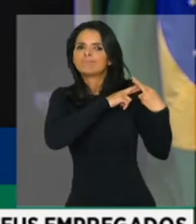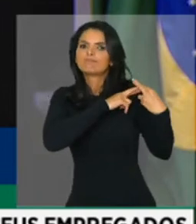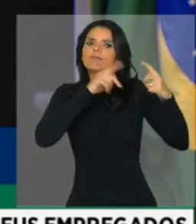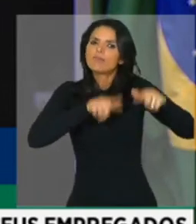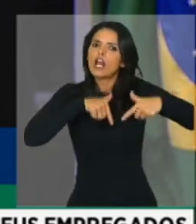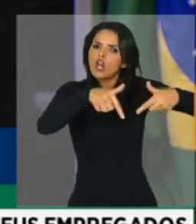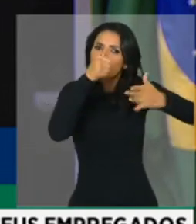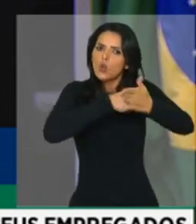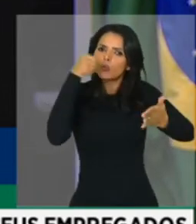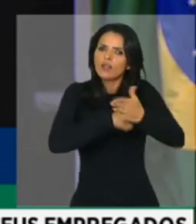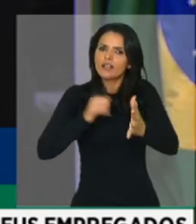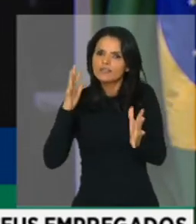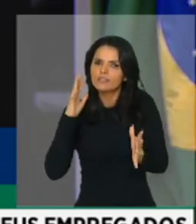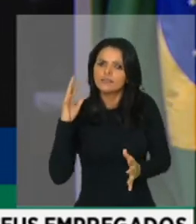COLOCARAM AQUI. O POVO BRASILEIRO ESPERA ISSO DE NÓ